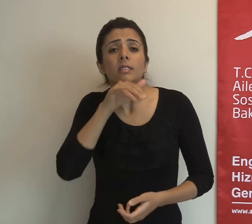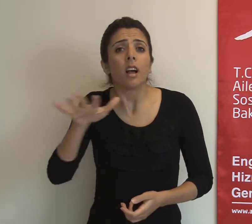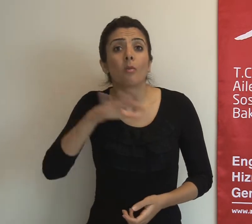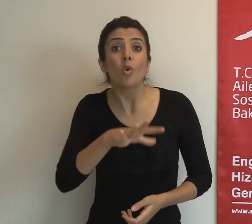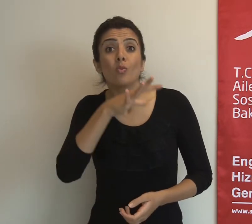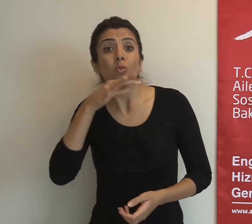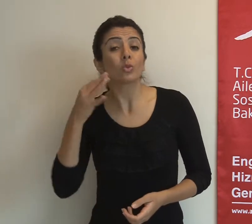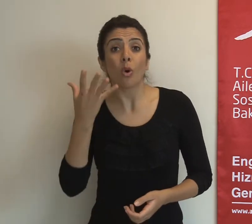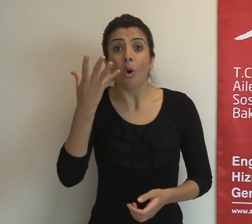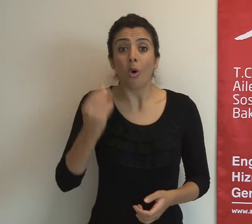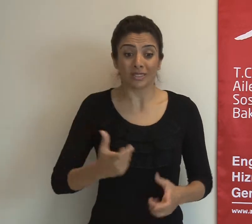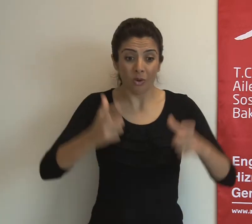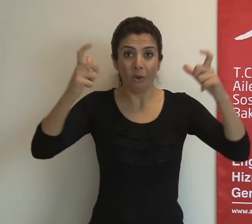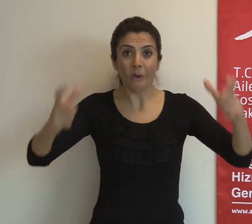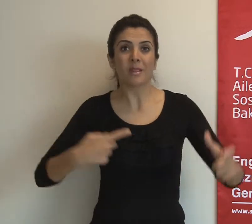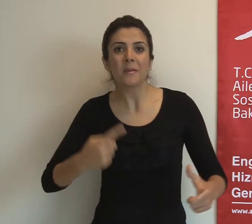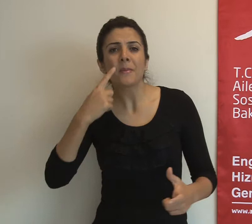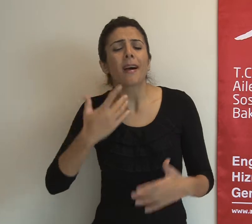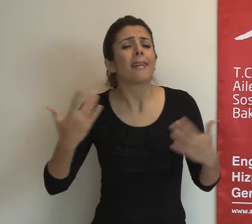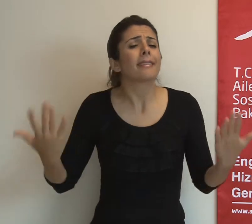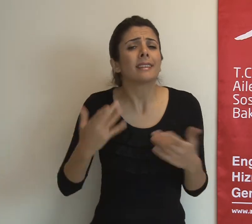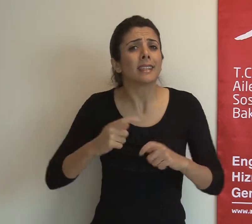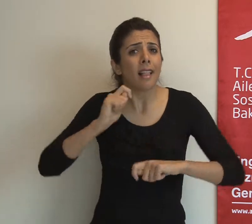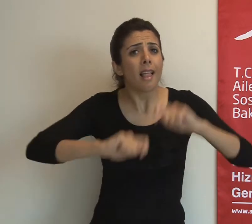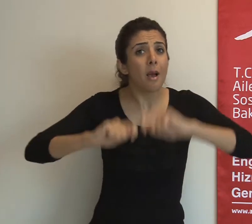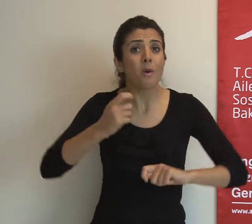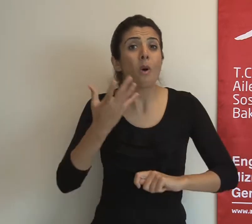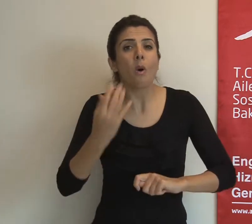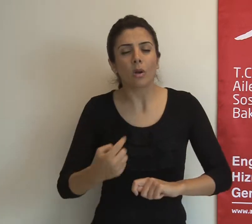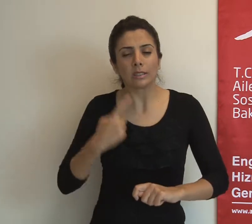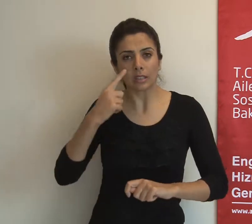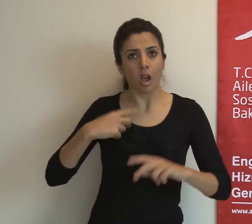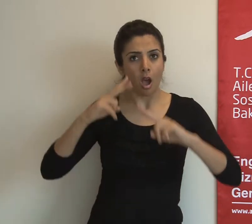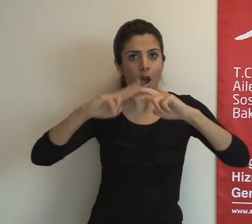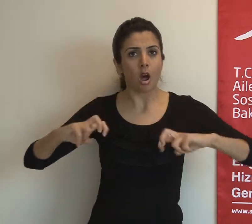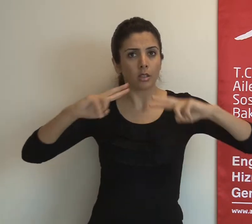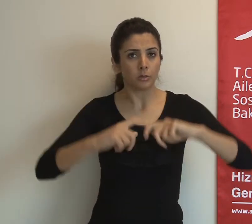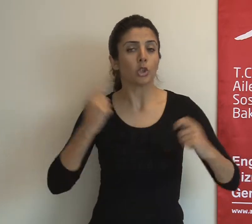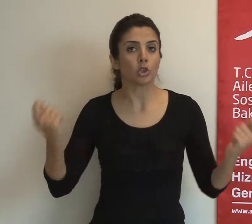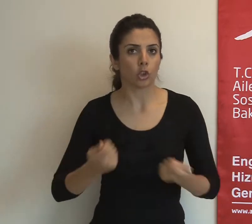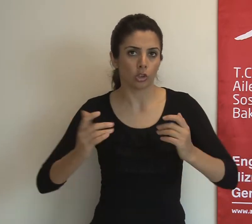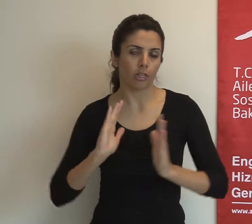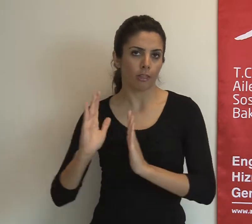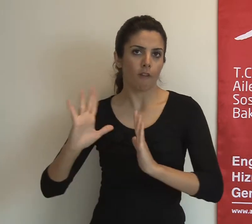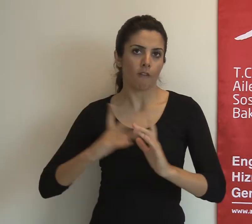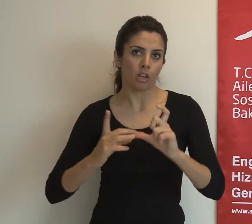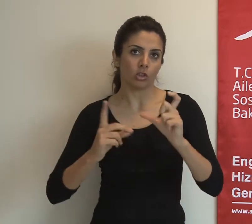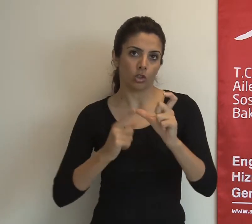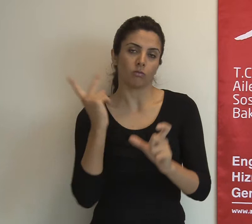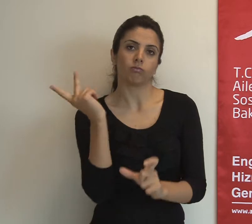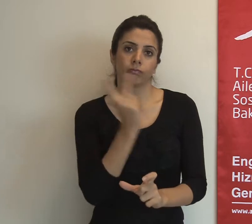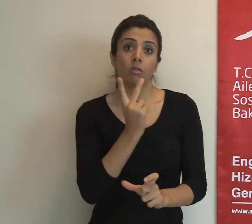Yaşlıların mutlu olacakları ortamların nasıl yapılandırılacağı üzerinde çalışıldığını belirten Şahin,